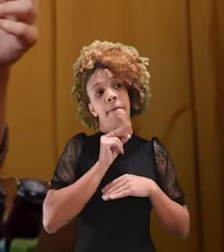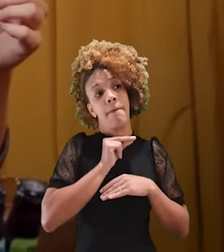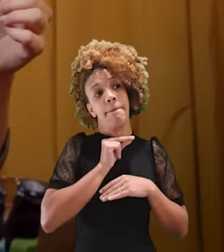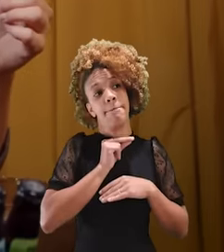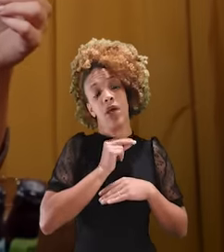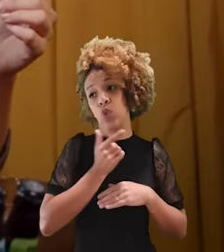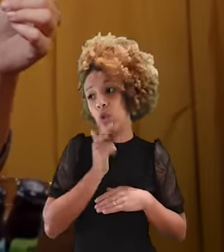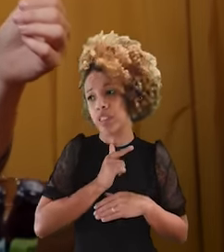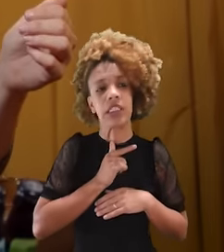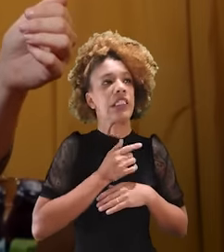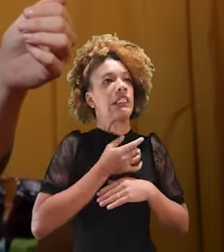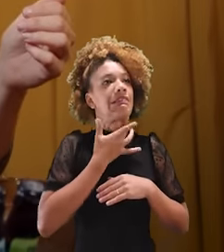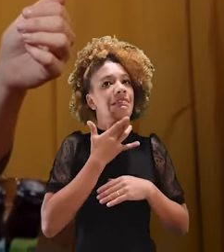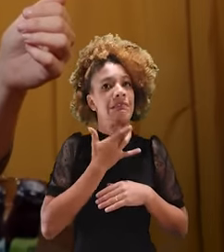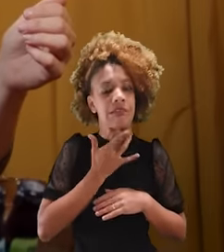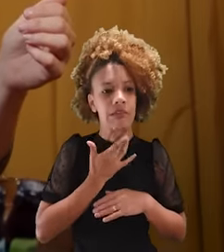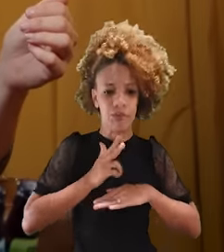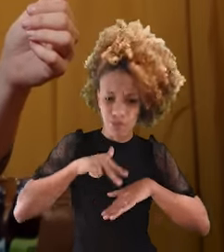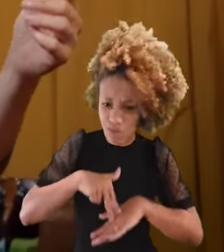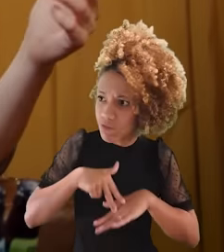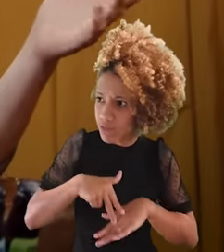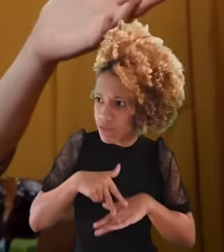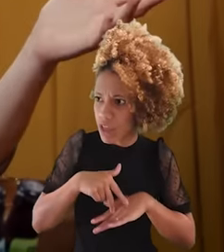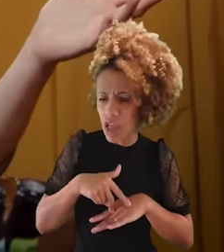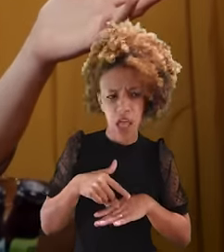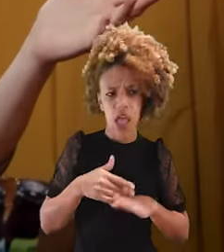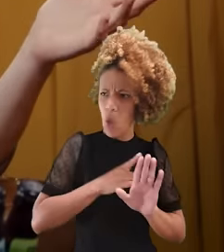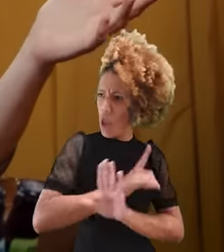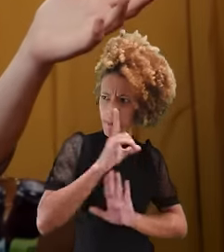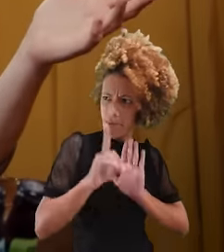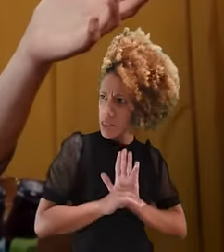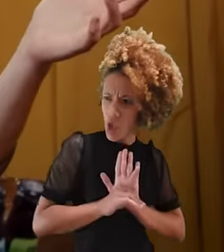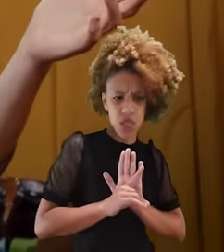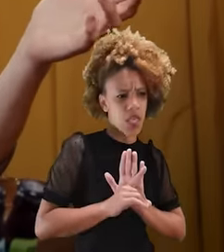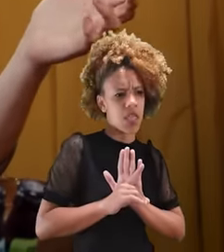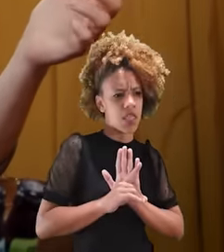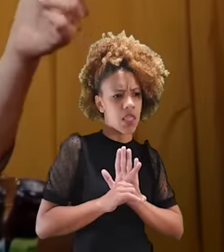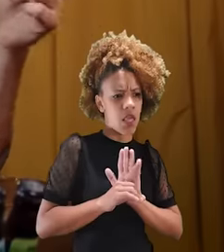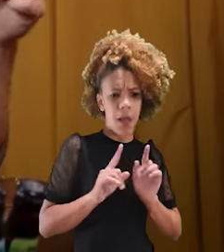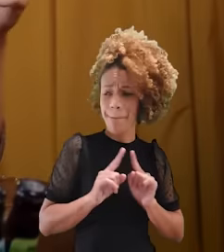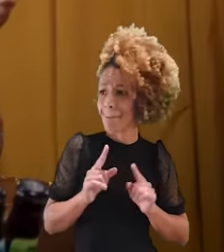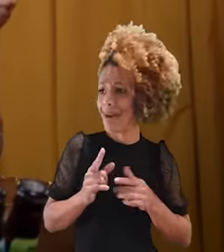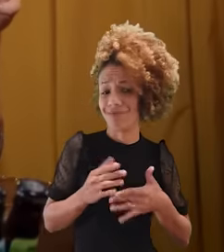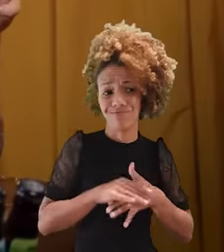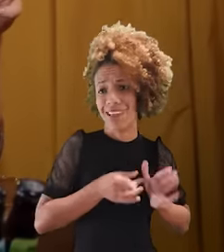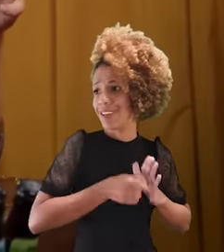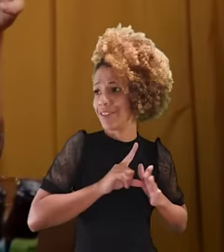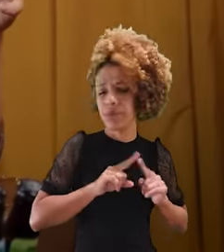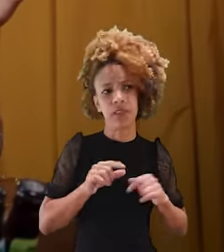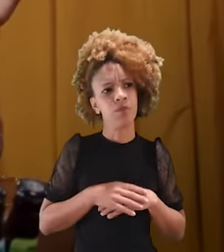justifico a minha presença no palco eu que tava de protagonista de sabe assim então aí eu falei bom